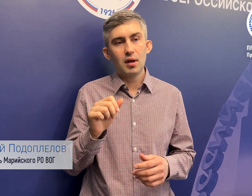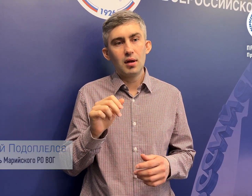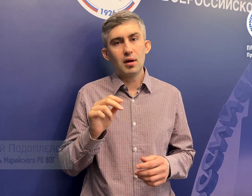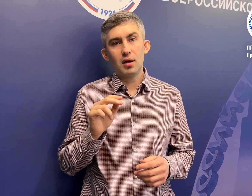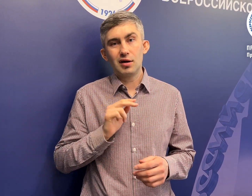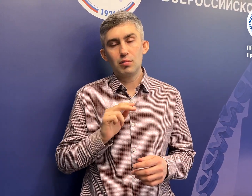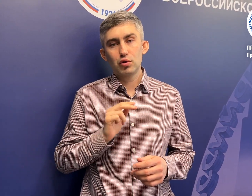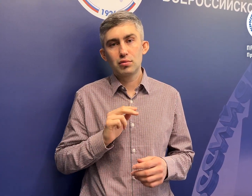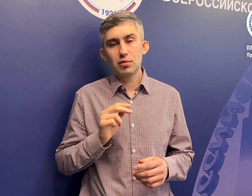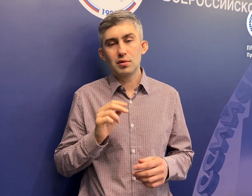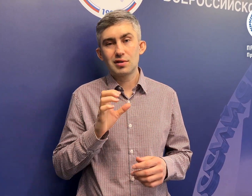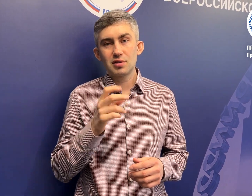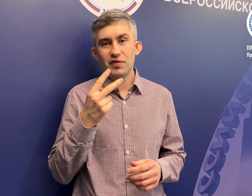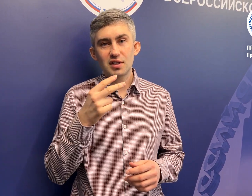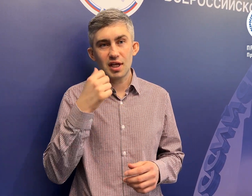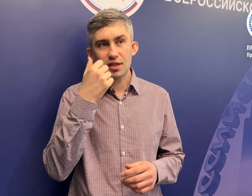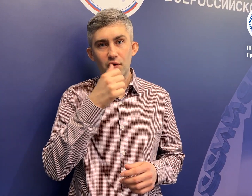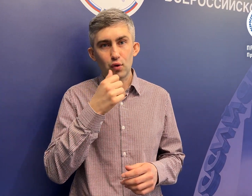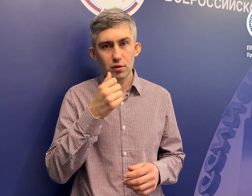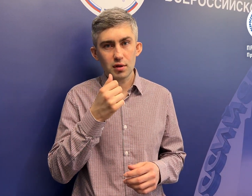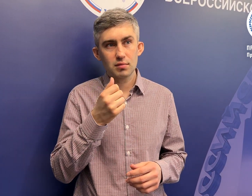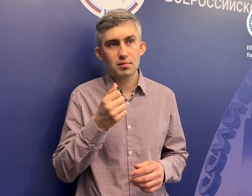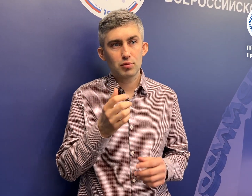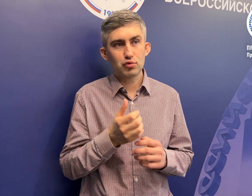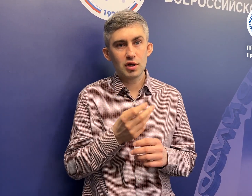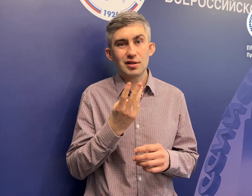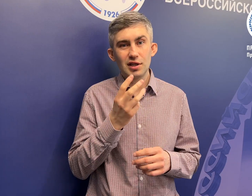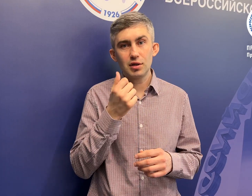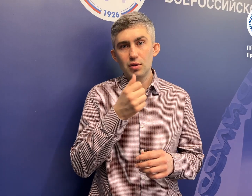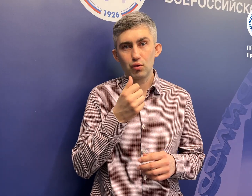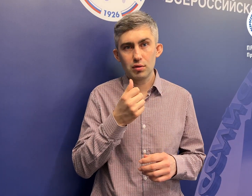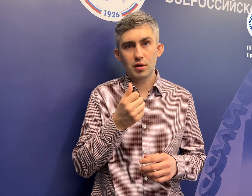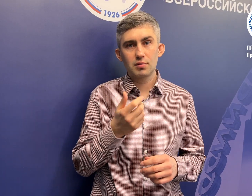Работаю с 2020 года, получается, третий год.